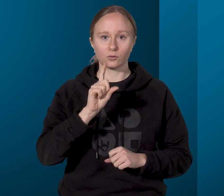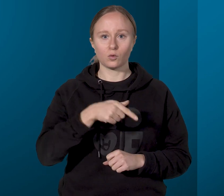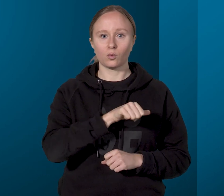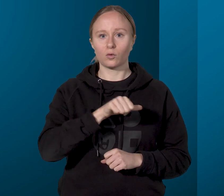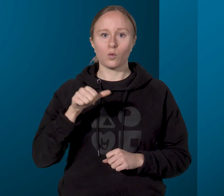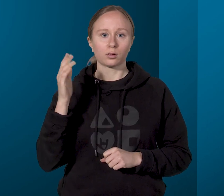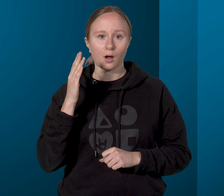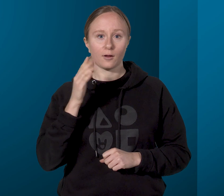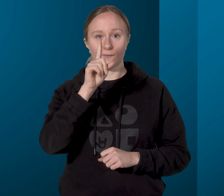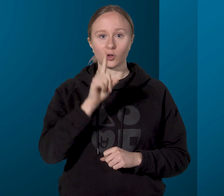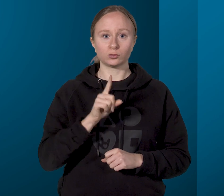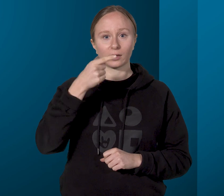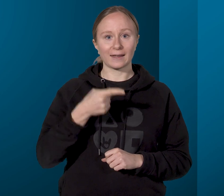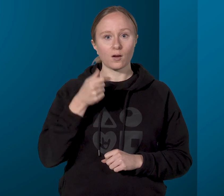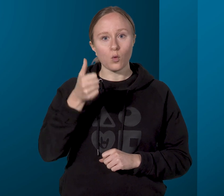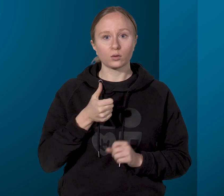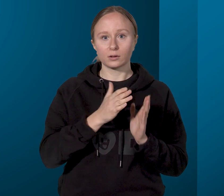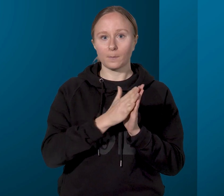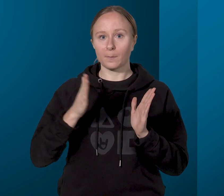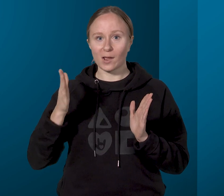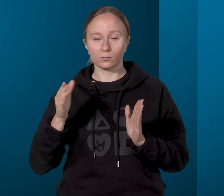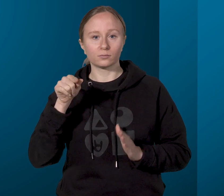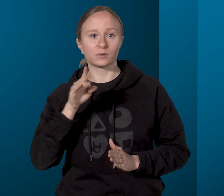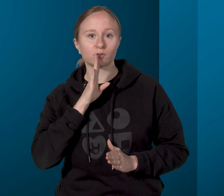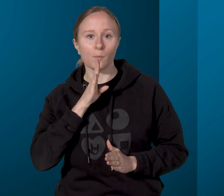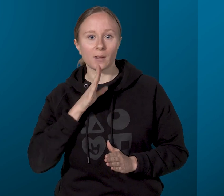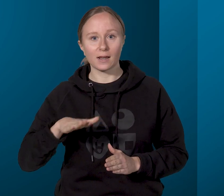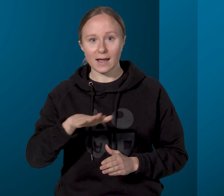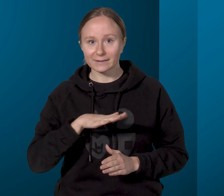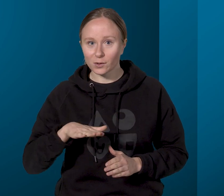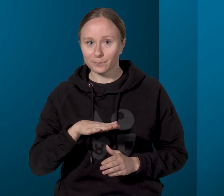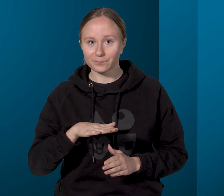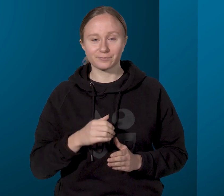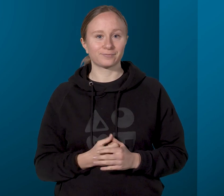under 1900-talets första årtionden i Jakobstadsregionen.